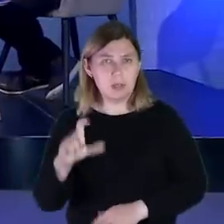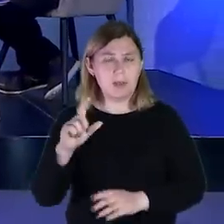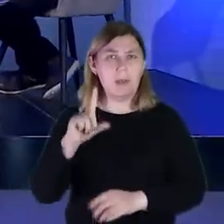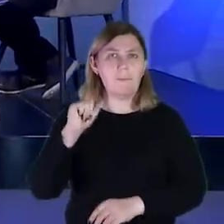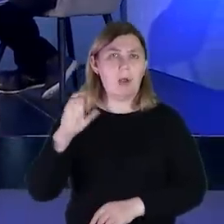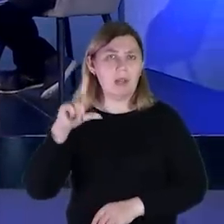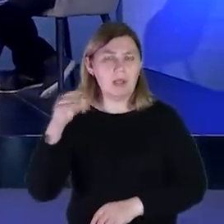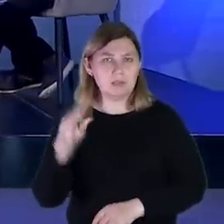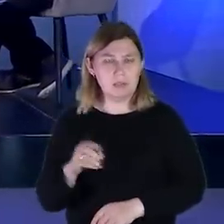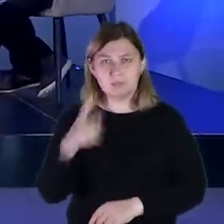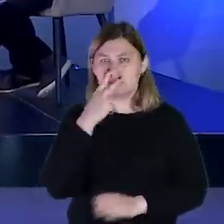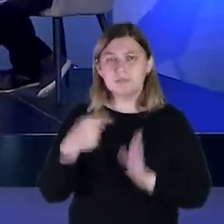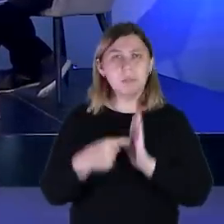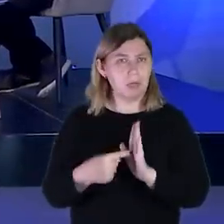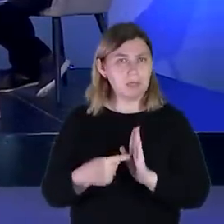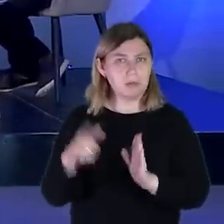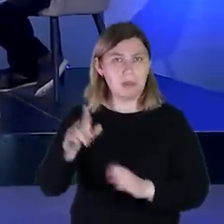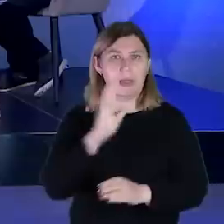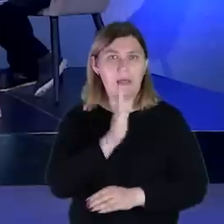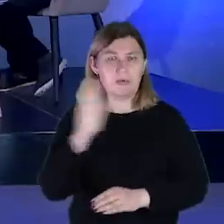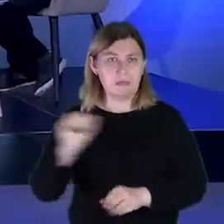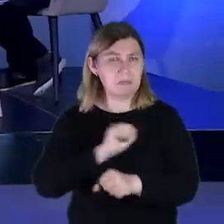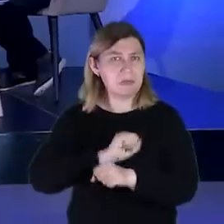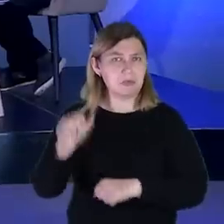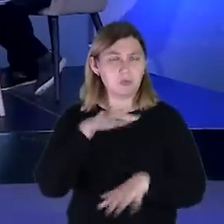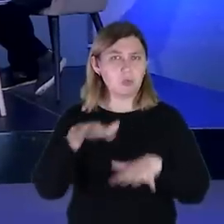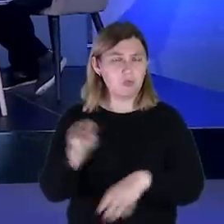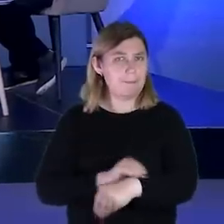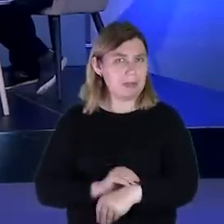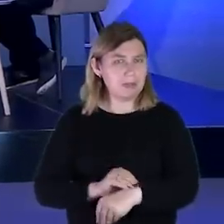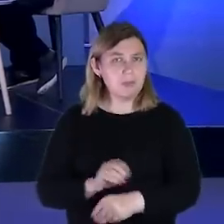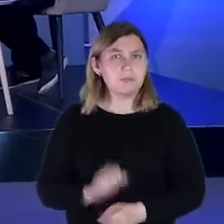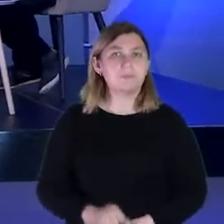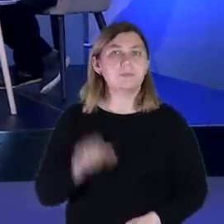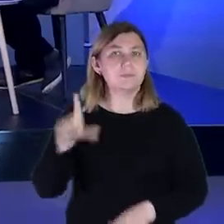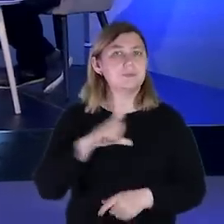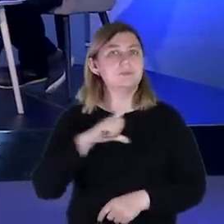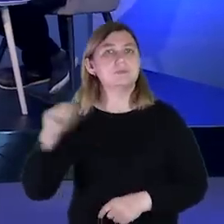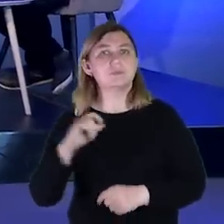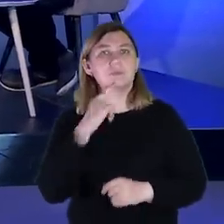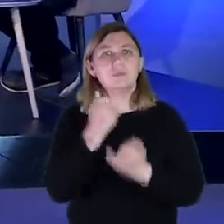świetnie odzwierciedla się w zachowanych archiwaliach. Losy archiwaliów były przeróżne.